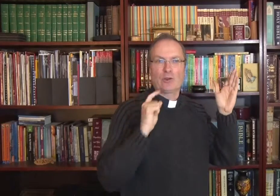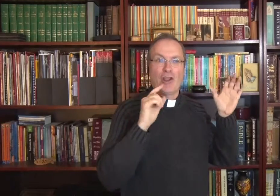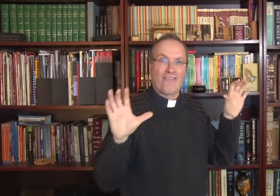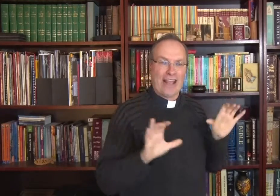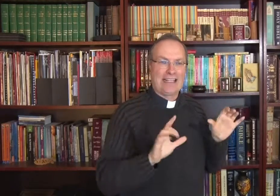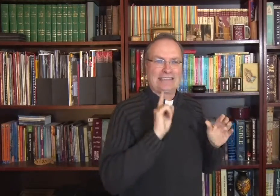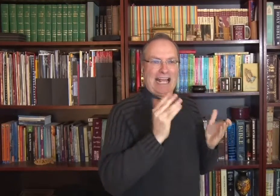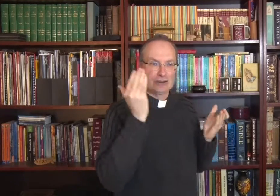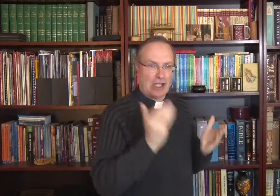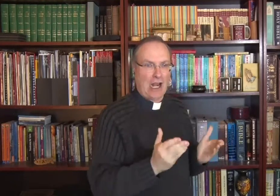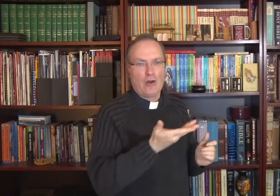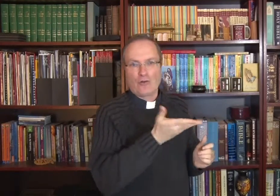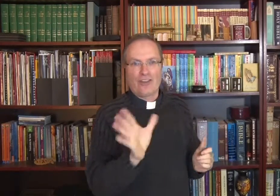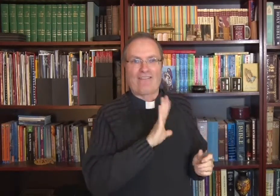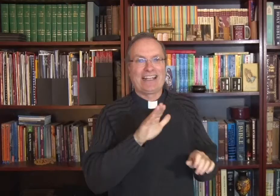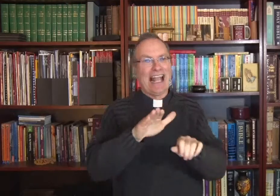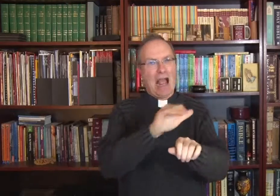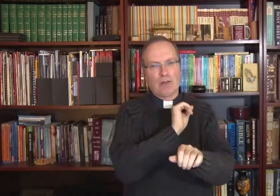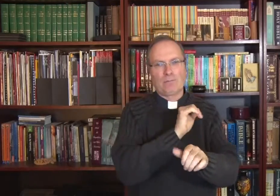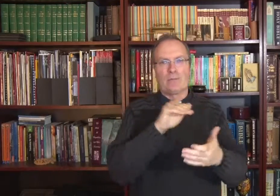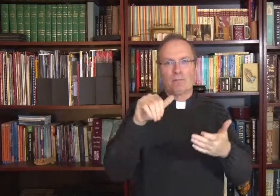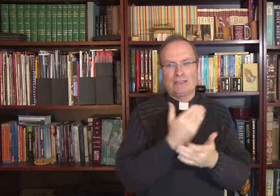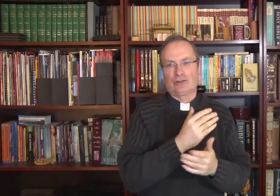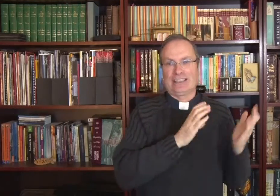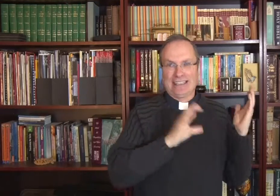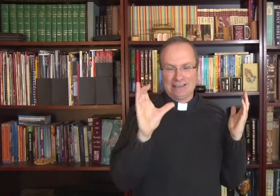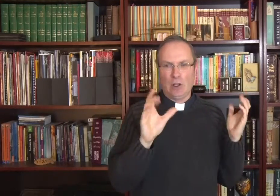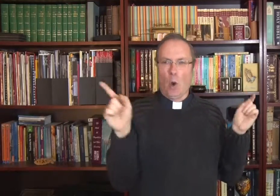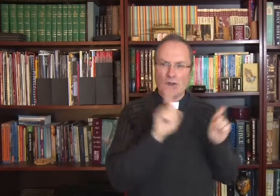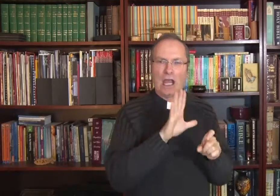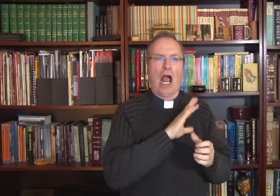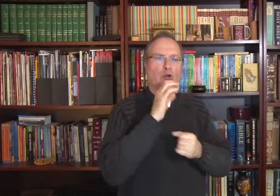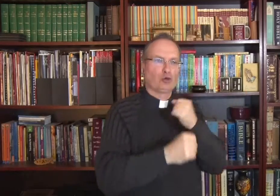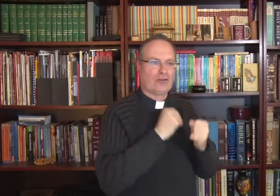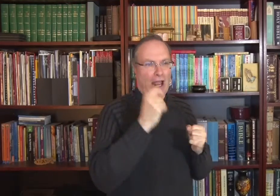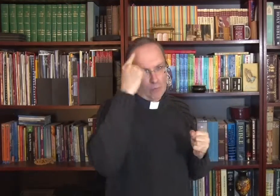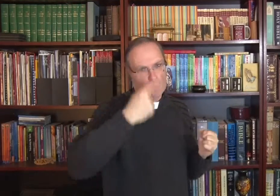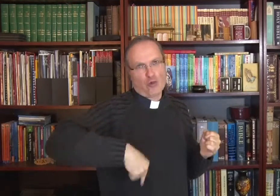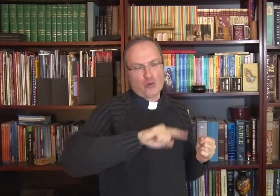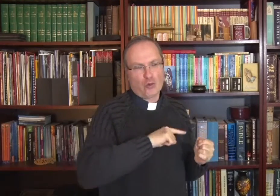De fait, c’est à cela que vous avez été appelés, parce que Christ aussi a souffert pour nous,